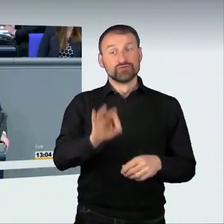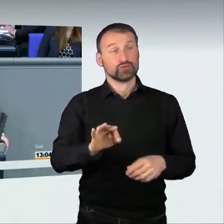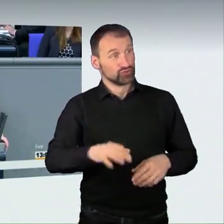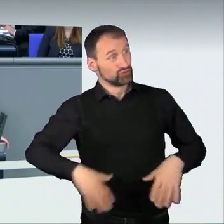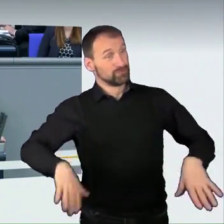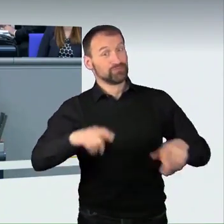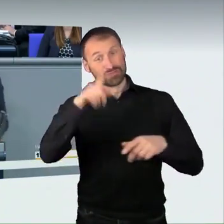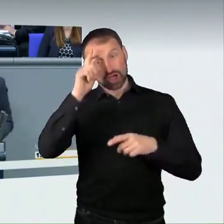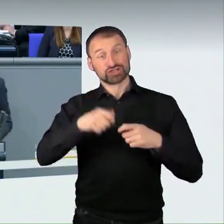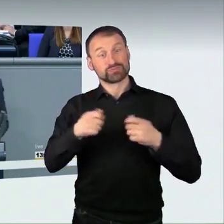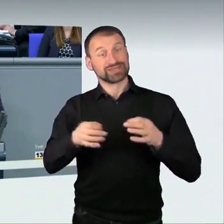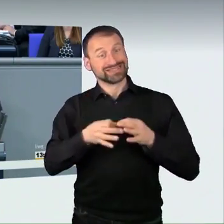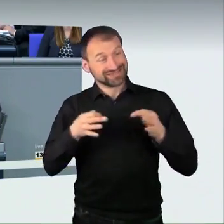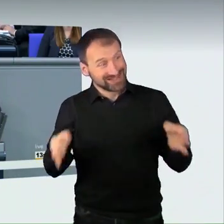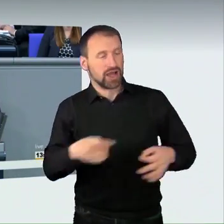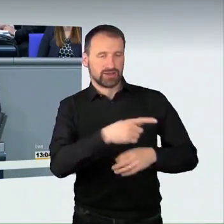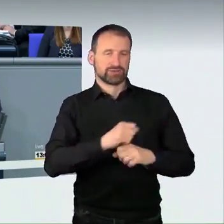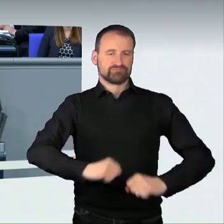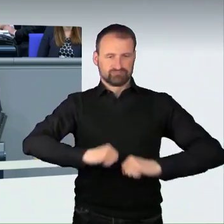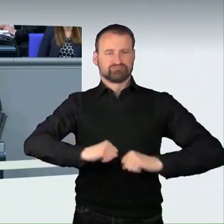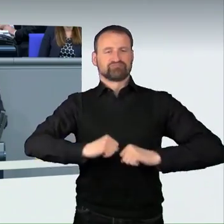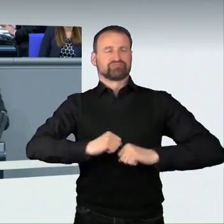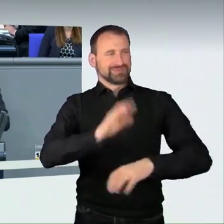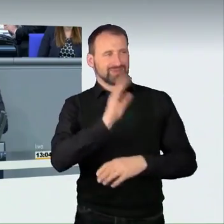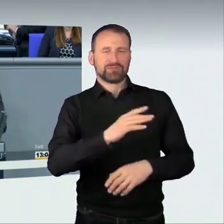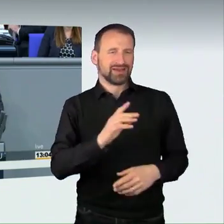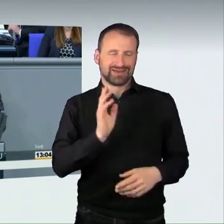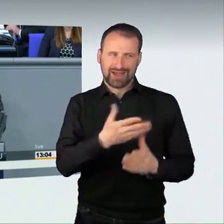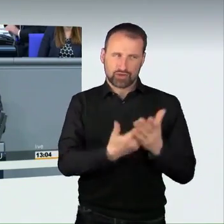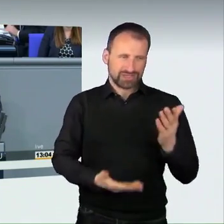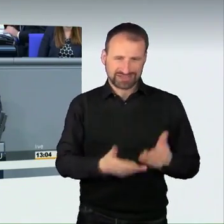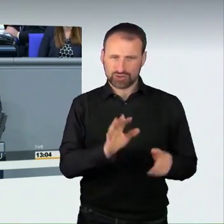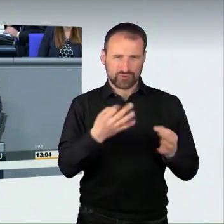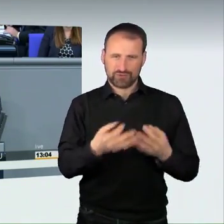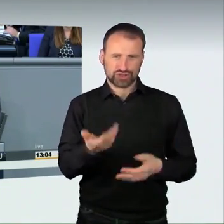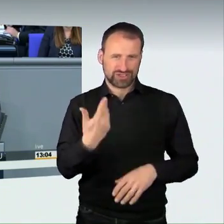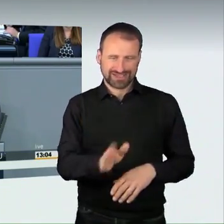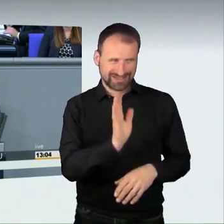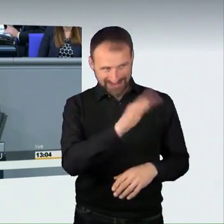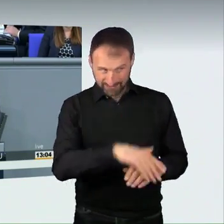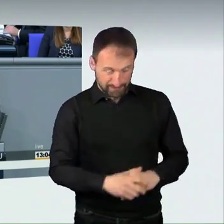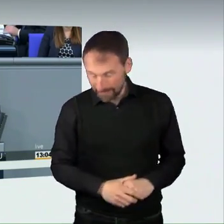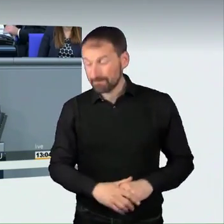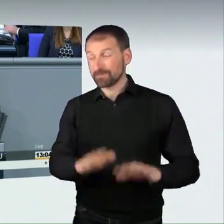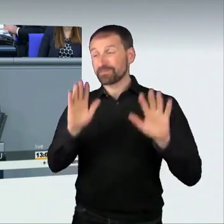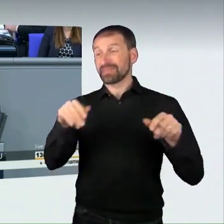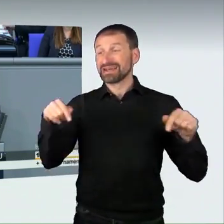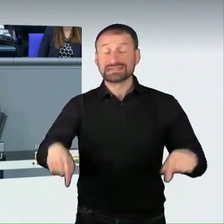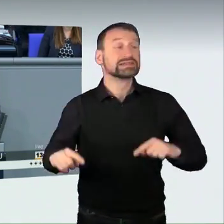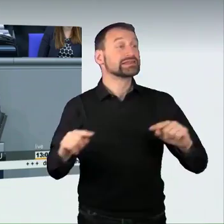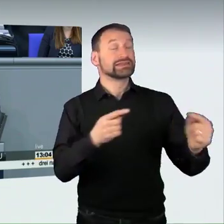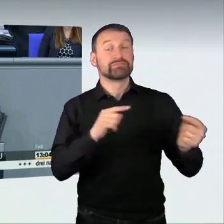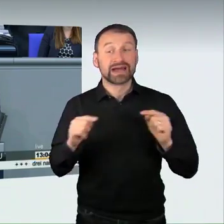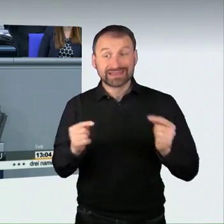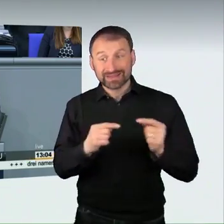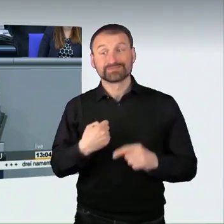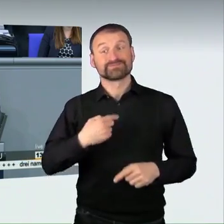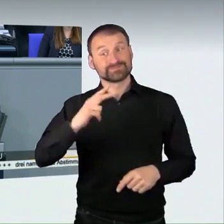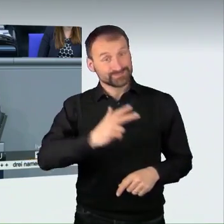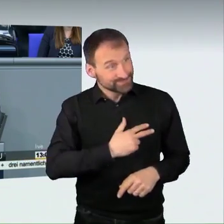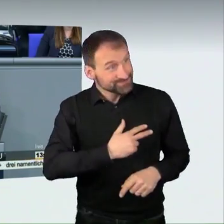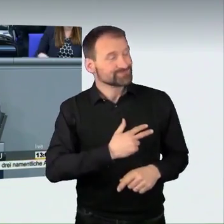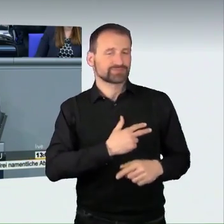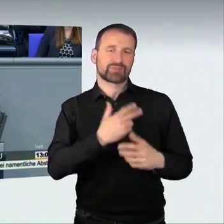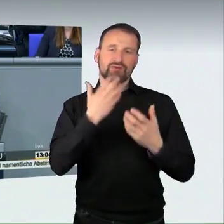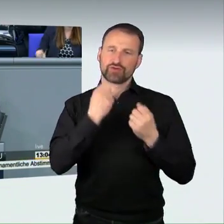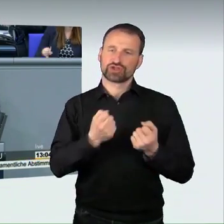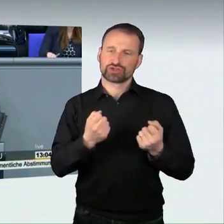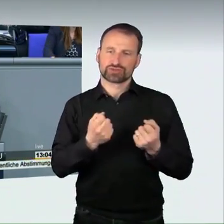(Applaus) (Zwischenruf)